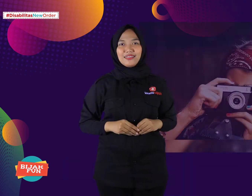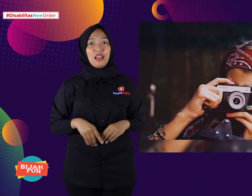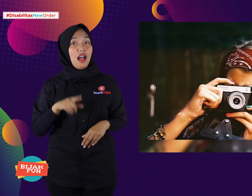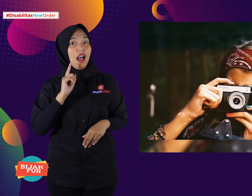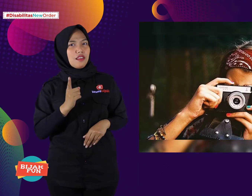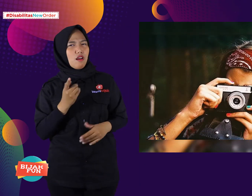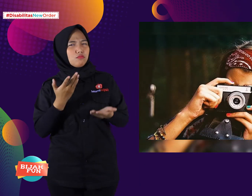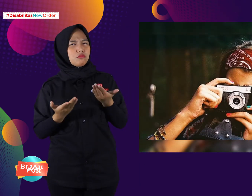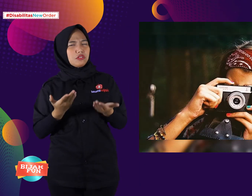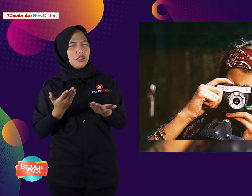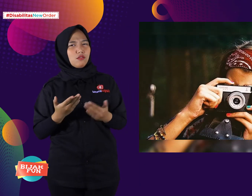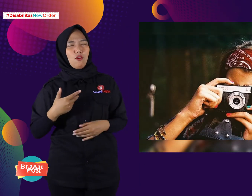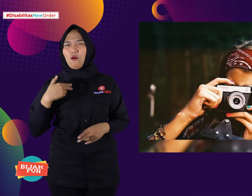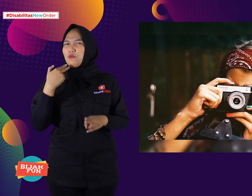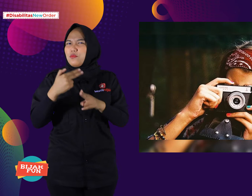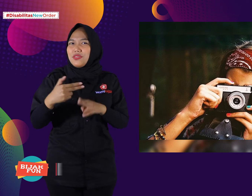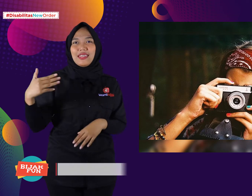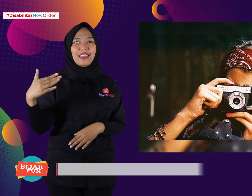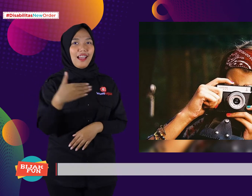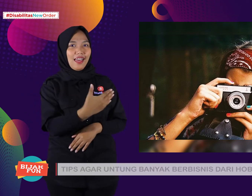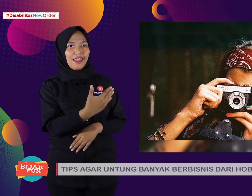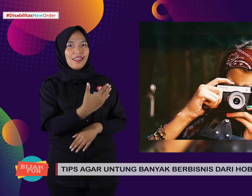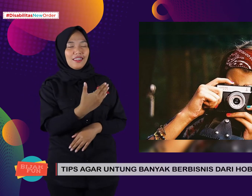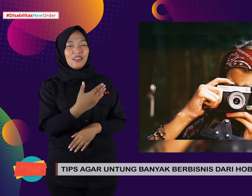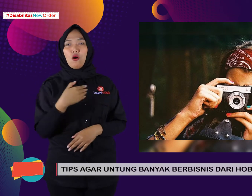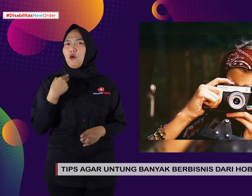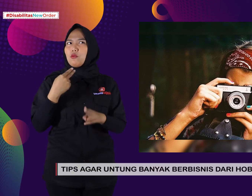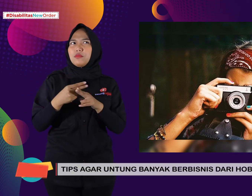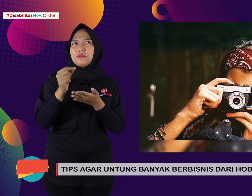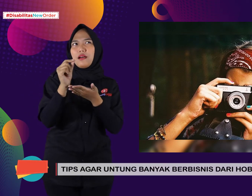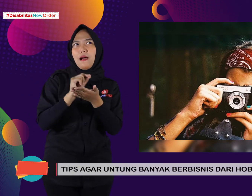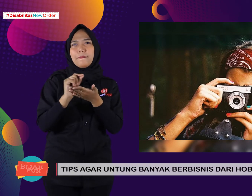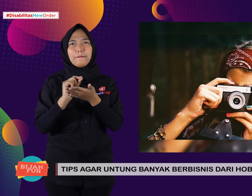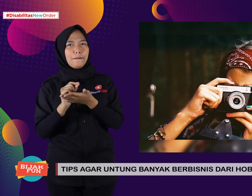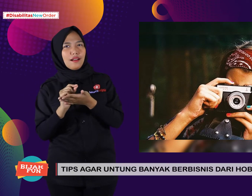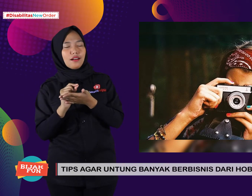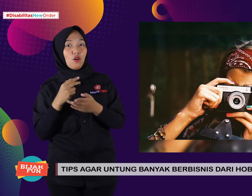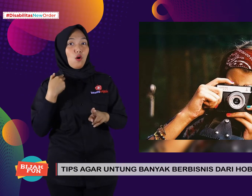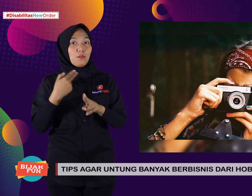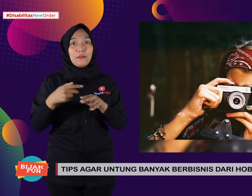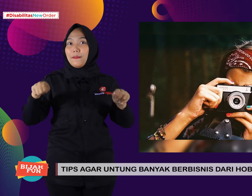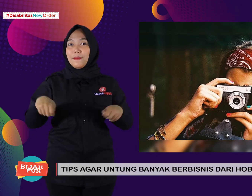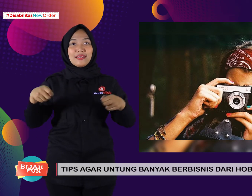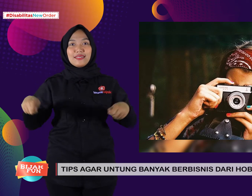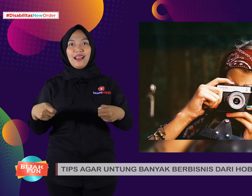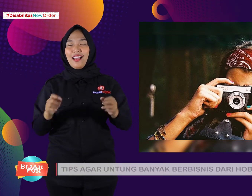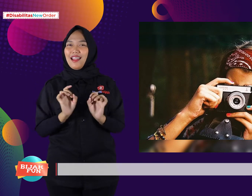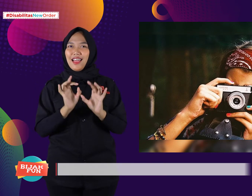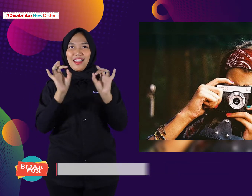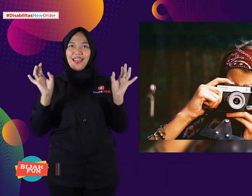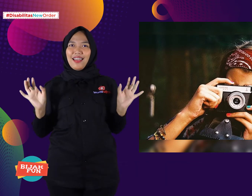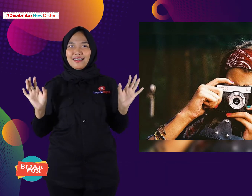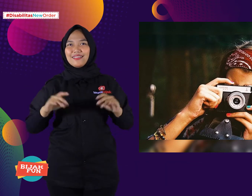Ada yang hobi pelihara ikan? Hobi menggambar, hobi masak? Dan lainnya?